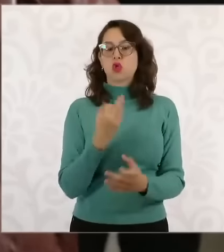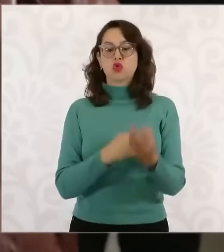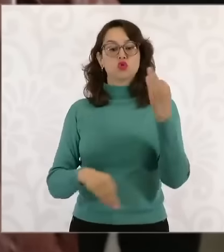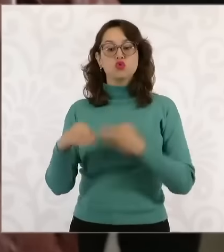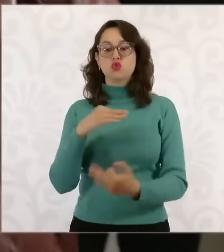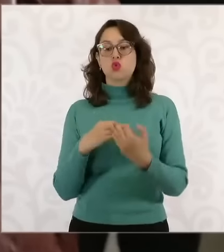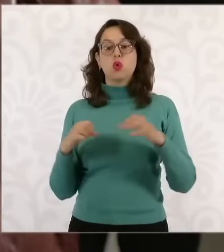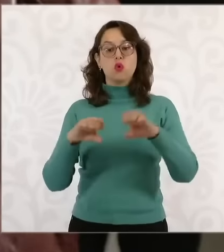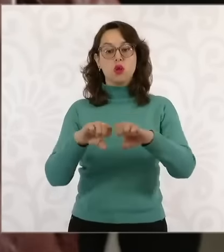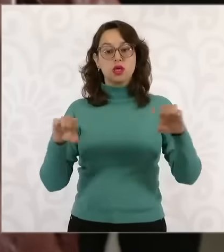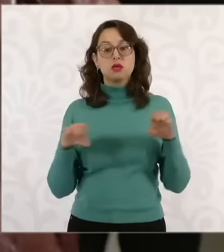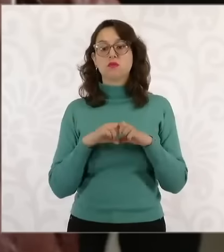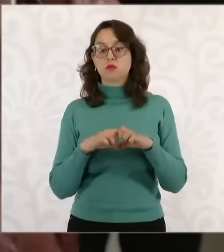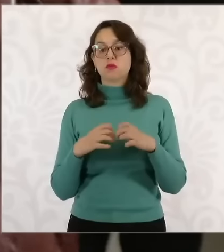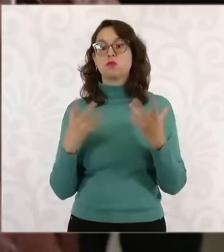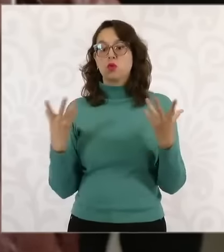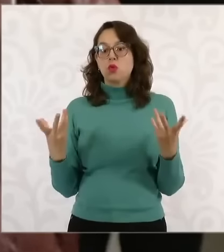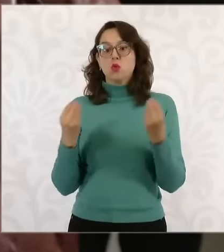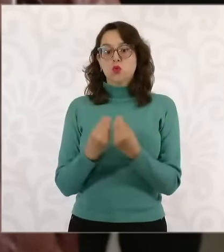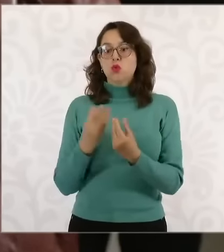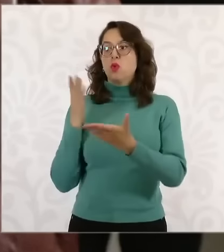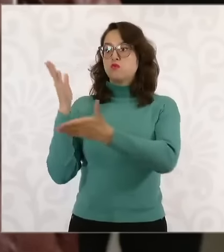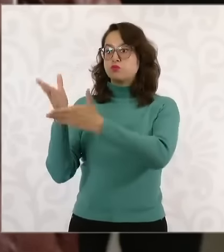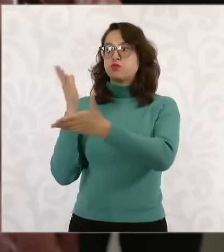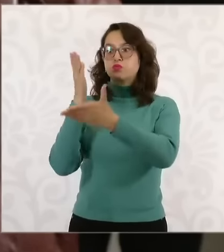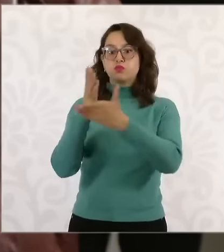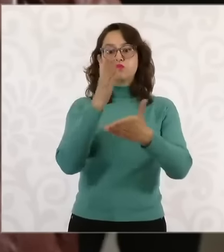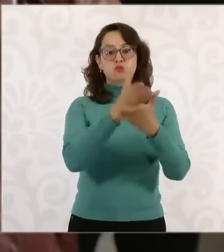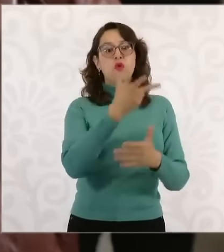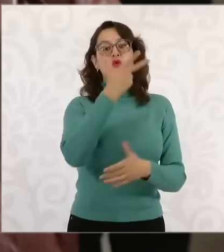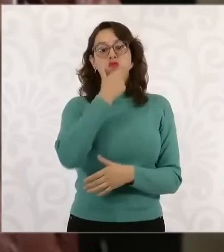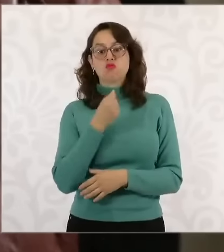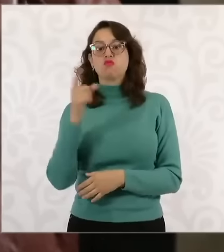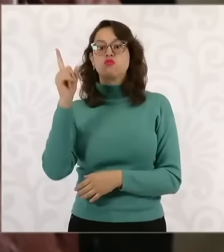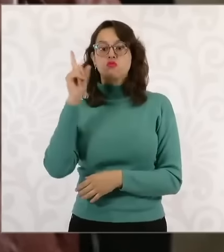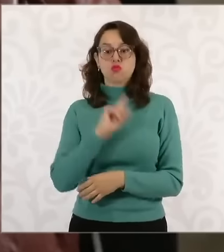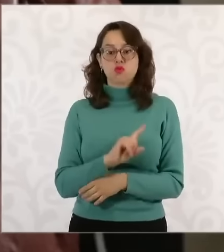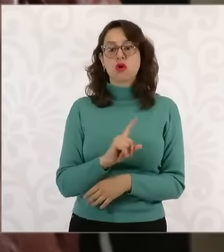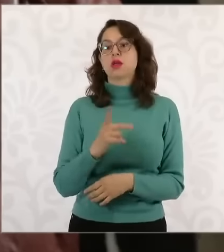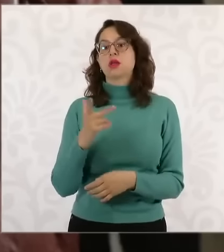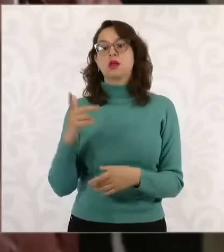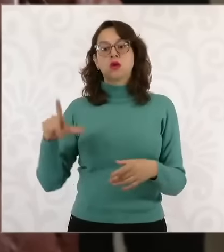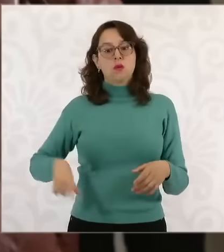es muy amplio. Eh, los servidores públicos, las servidoras públicas de primer nivel, bueno, o los